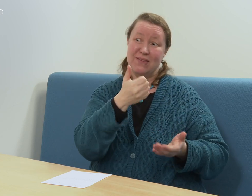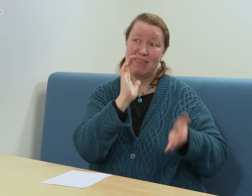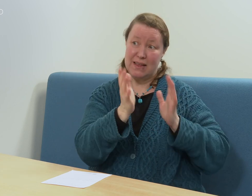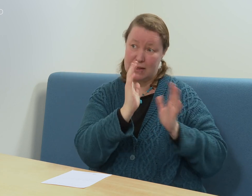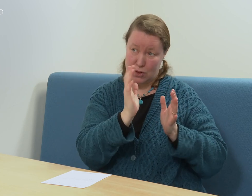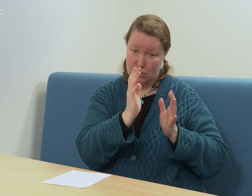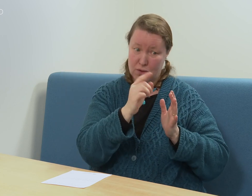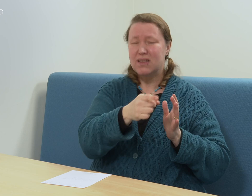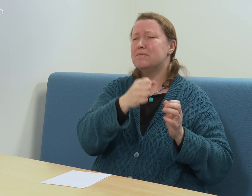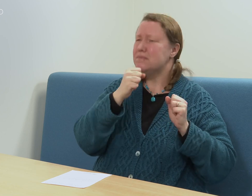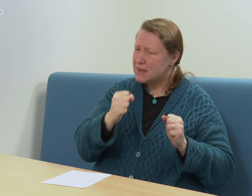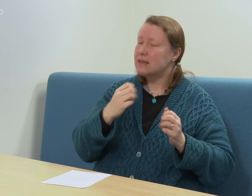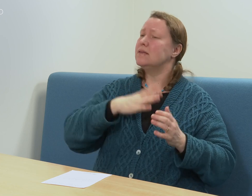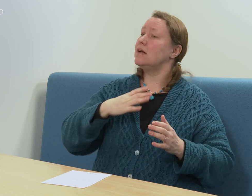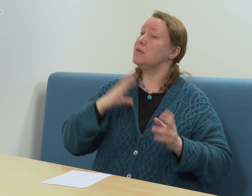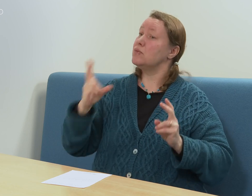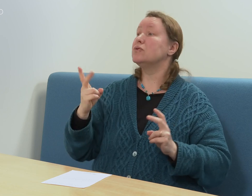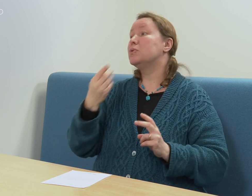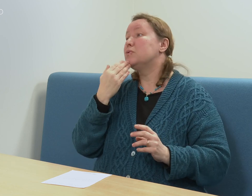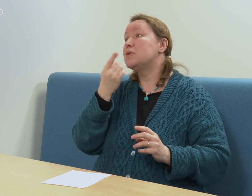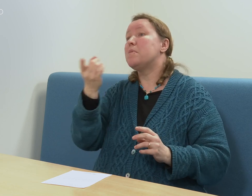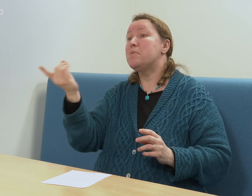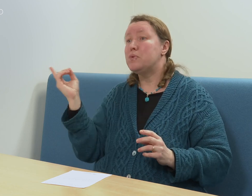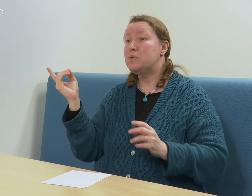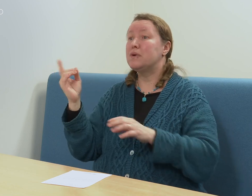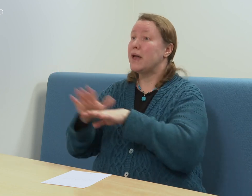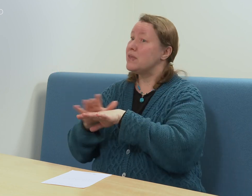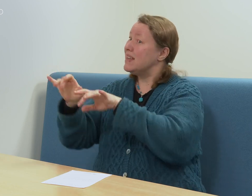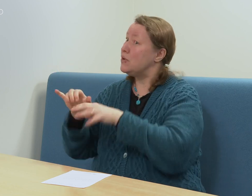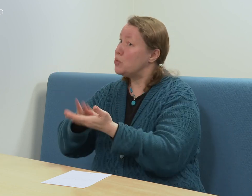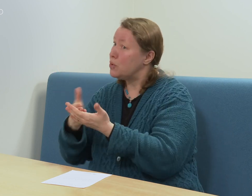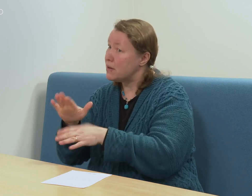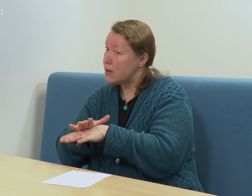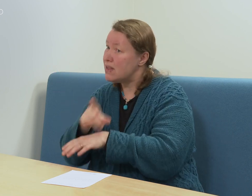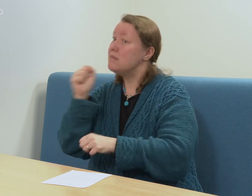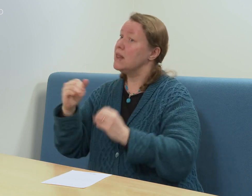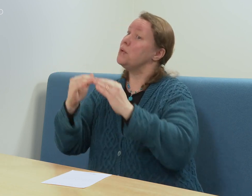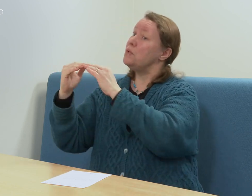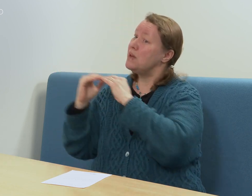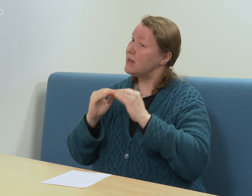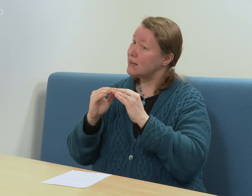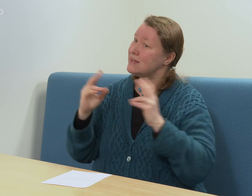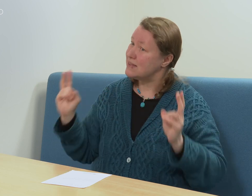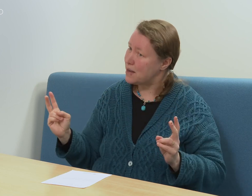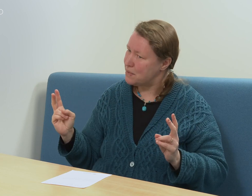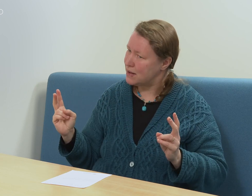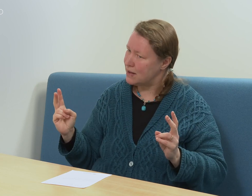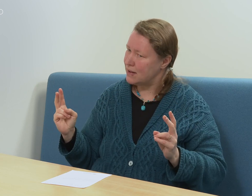että se tarjoaisi viittomakielisen tulkkipalvelun lisäksi myös - tekstipuhelumuotoista tulkkausta yhdenvertaisuuden nimissä.